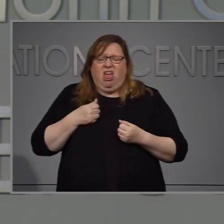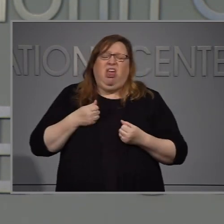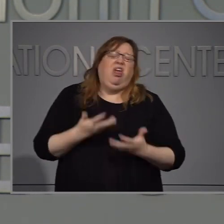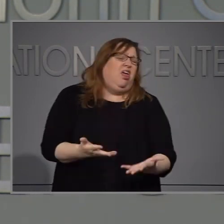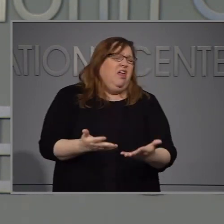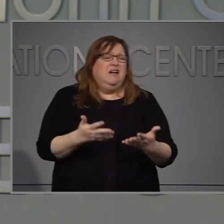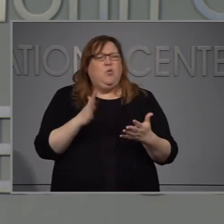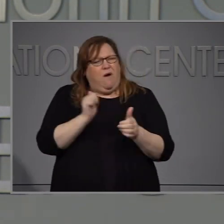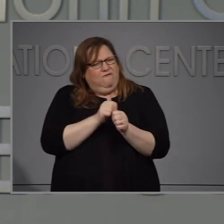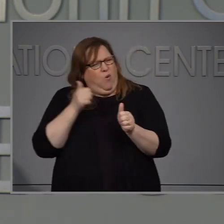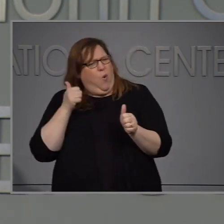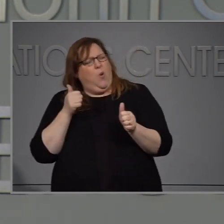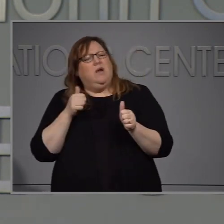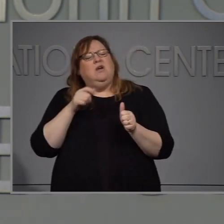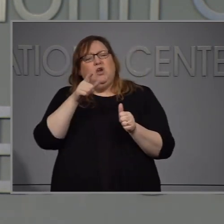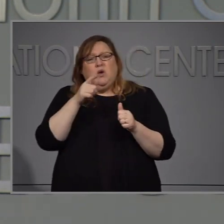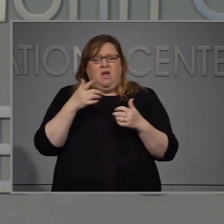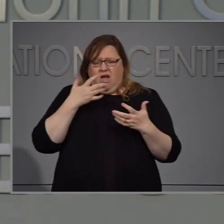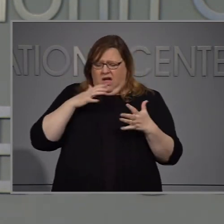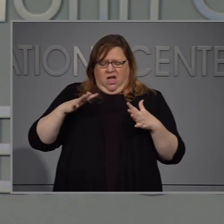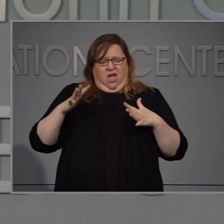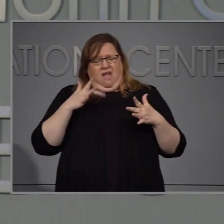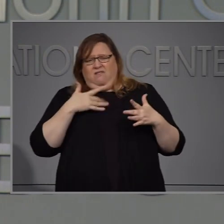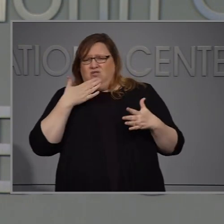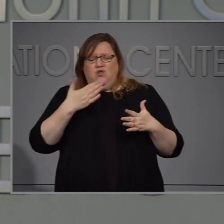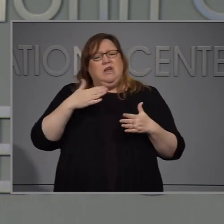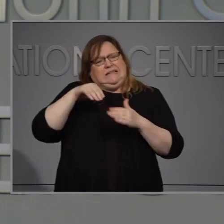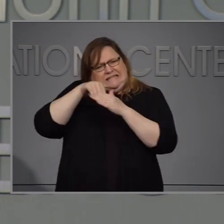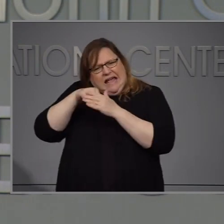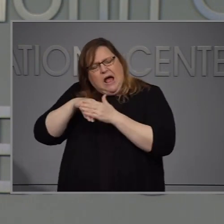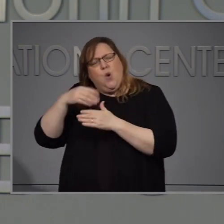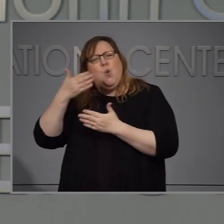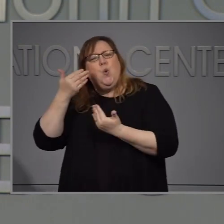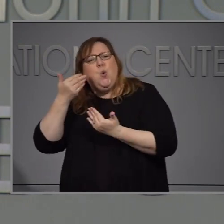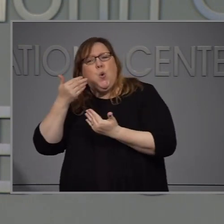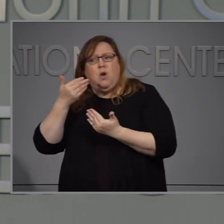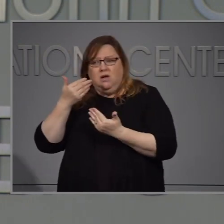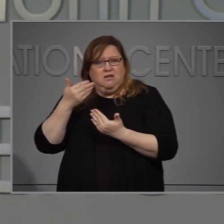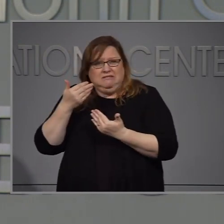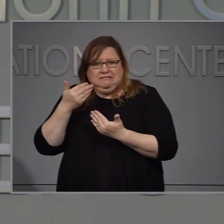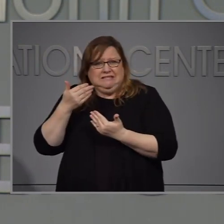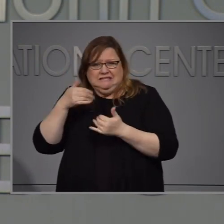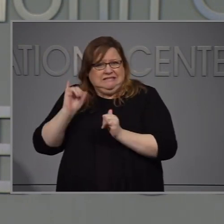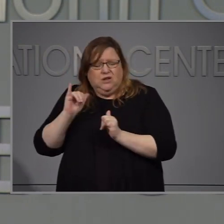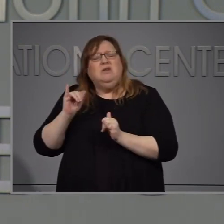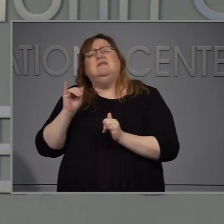siente débil o sobrecalentado el interior donde está preso y si es necesario acude al doctor